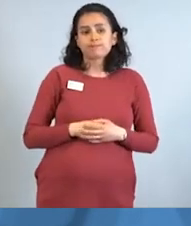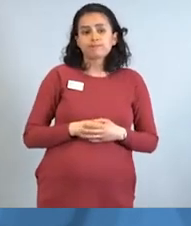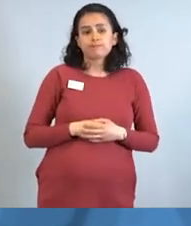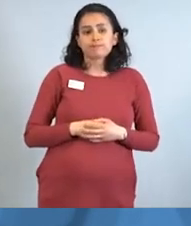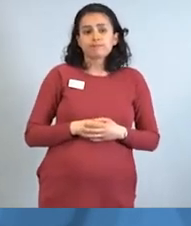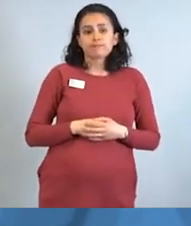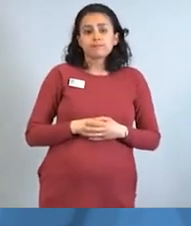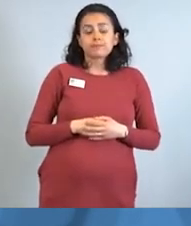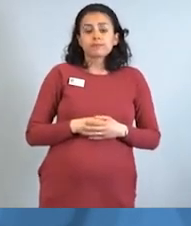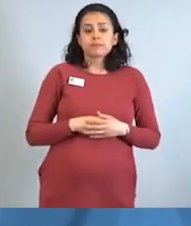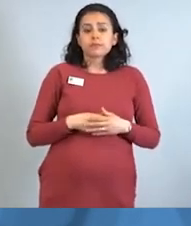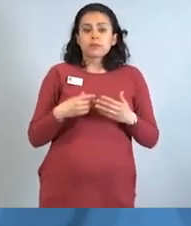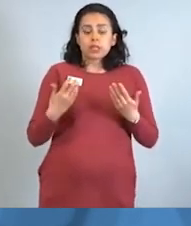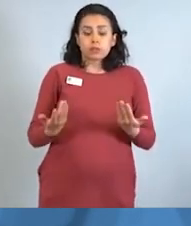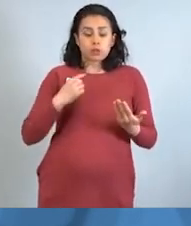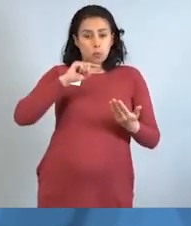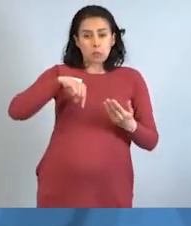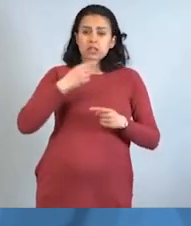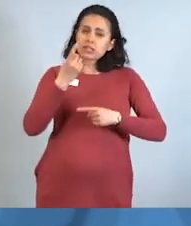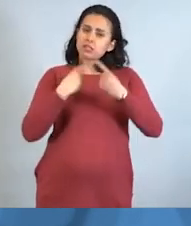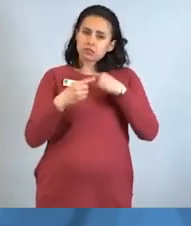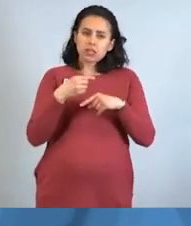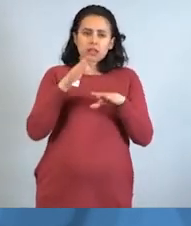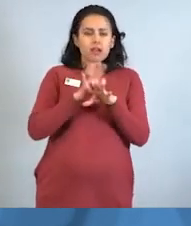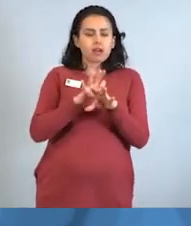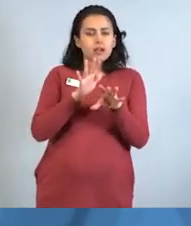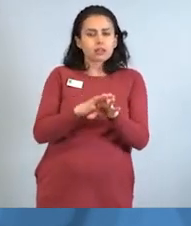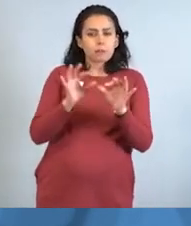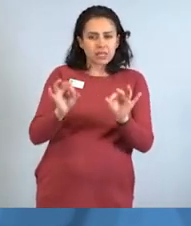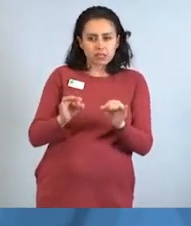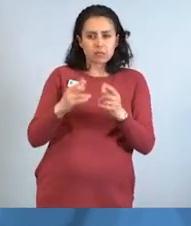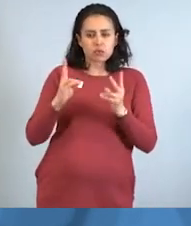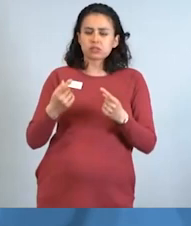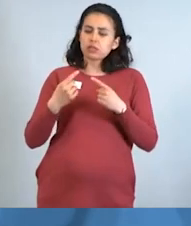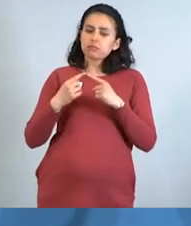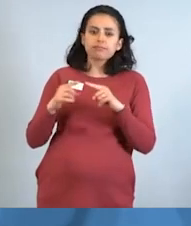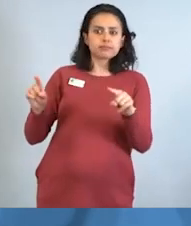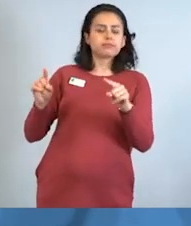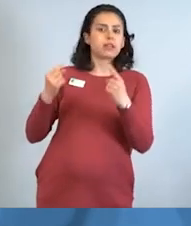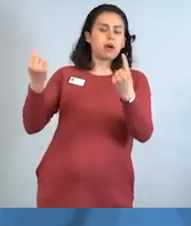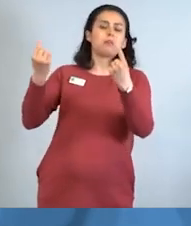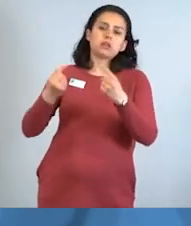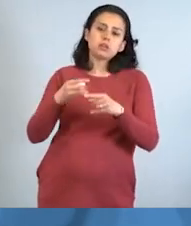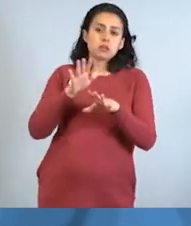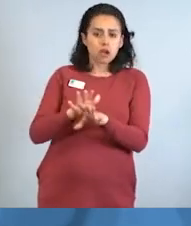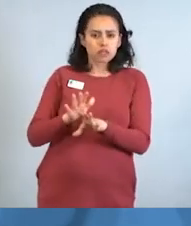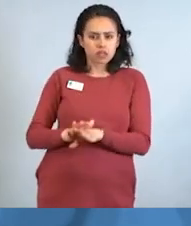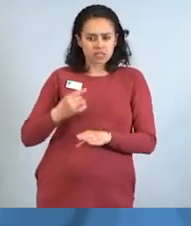Kun puhumme näistä haitoista, harvinaisistakin, meidän on hyvä muistaa, miten korona kohtelee ihmisiä